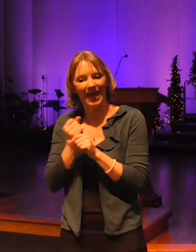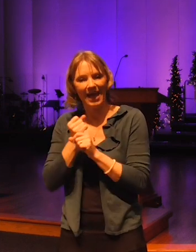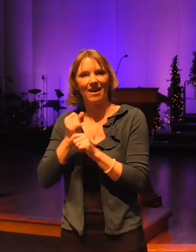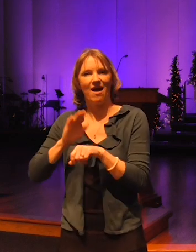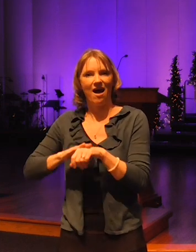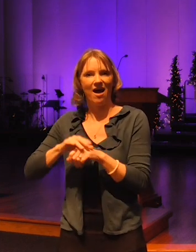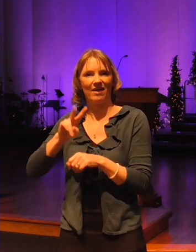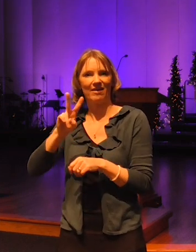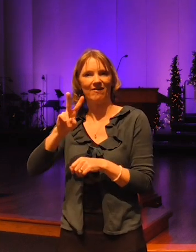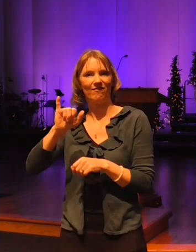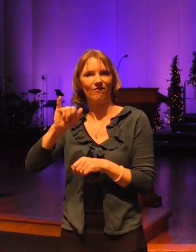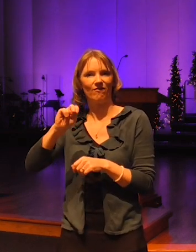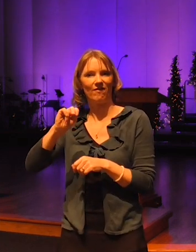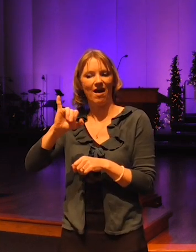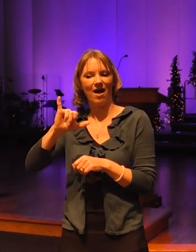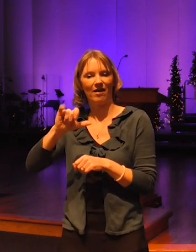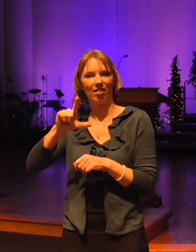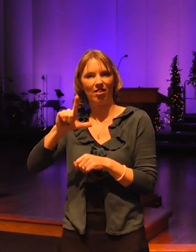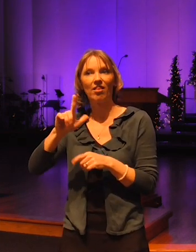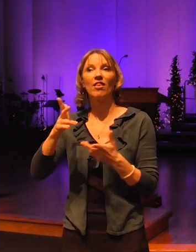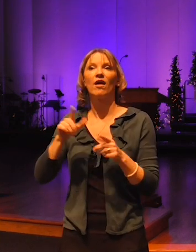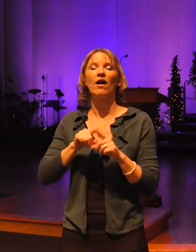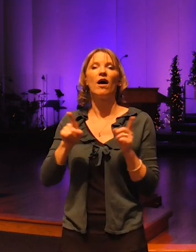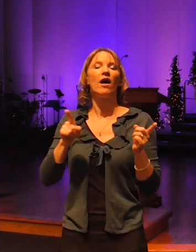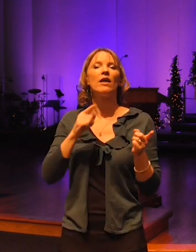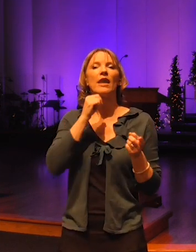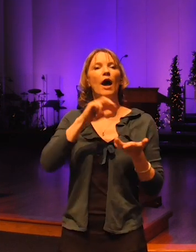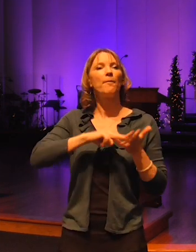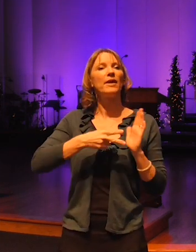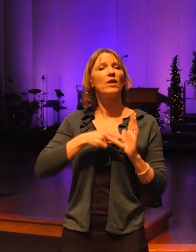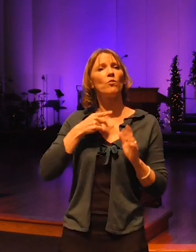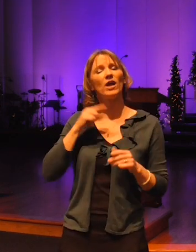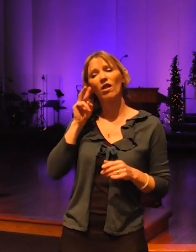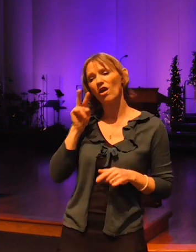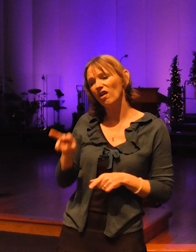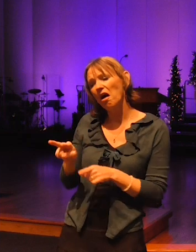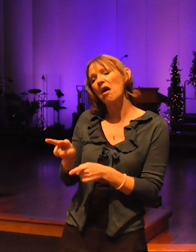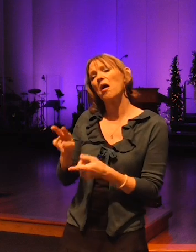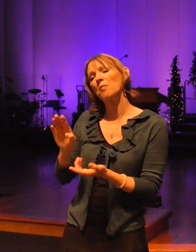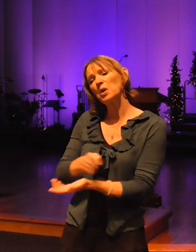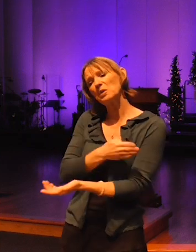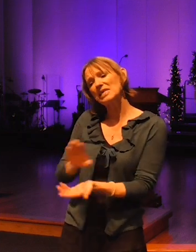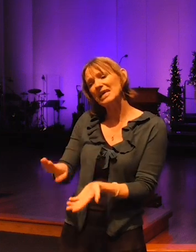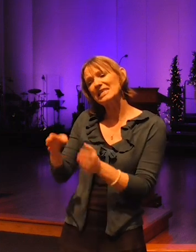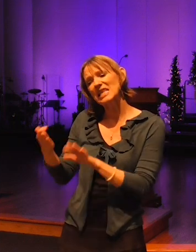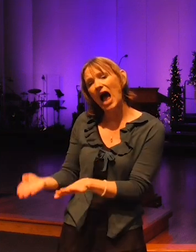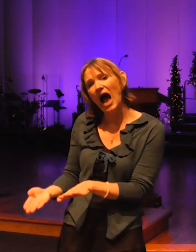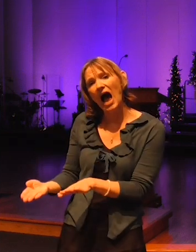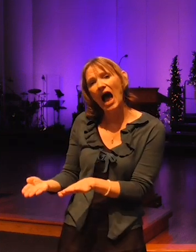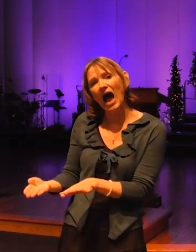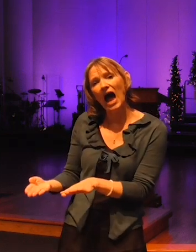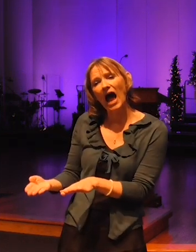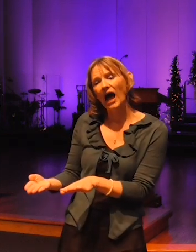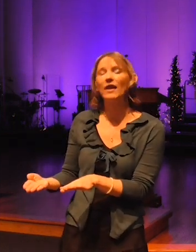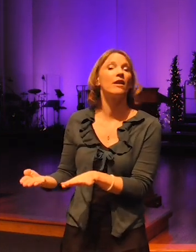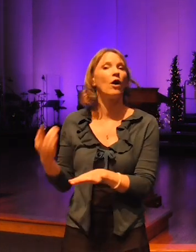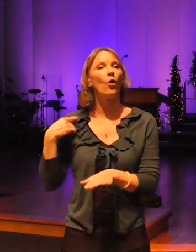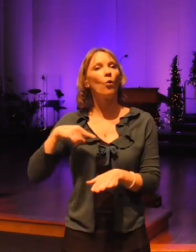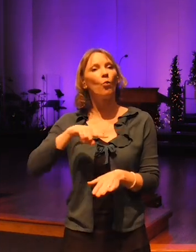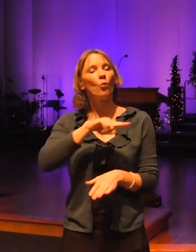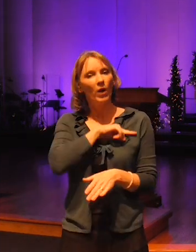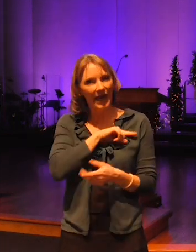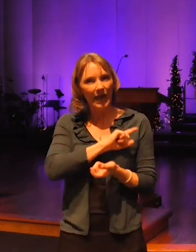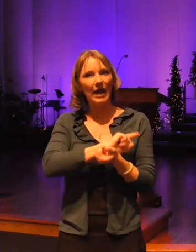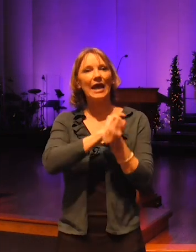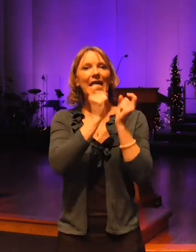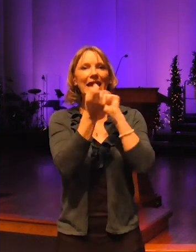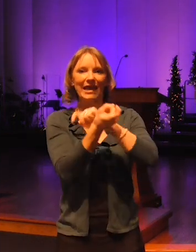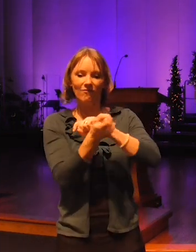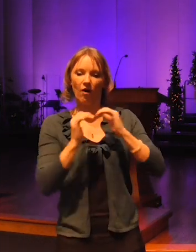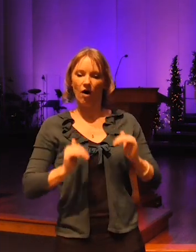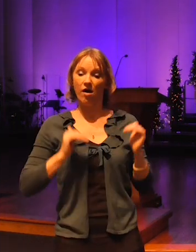no miramos nuestro tocadiscos y dijimos que la música había muerto, evolucionamos tan duro como lo hicimos, gastamos el